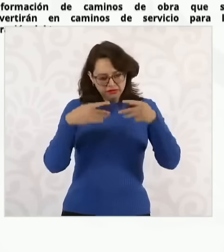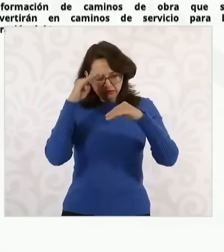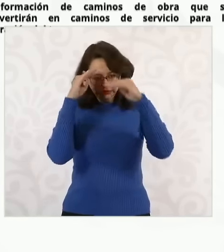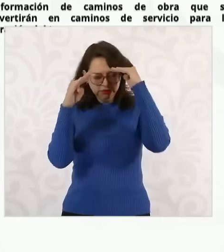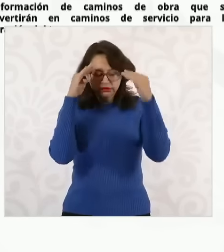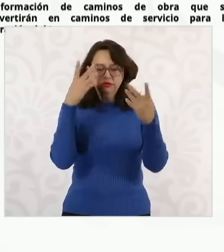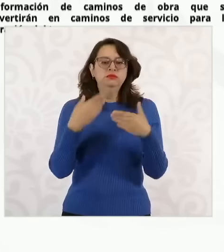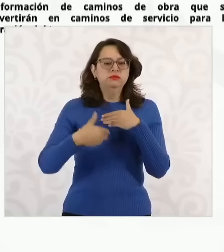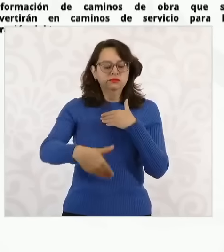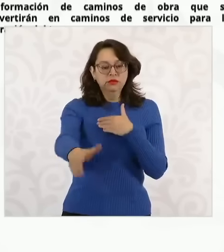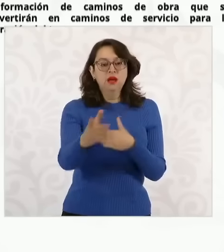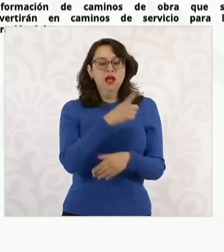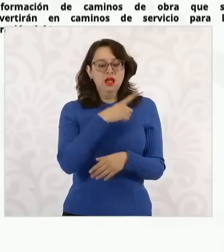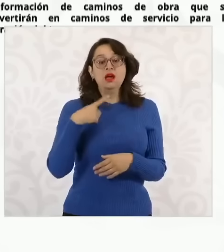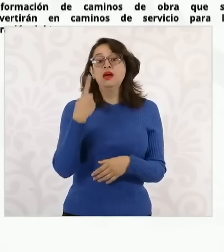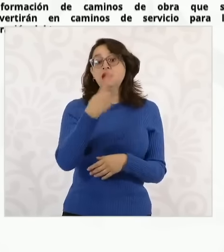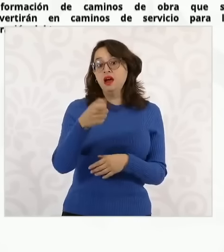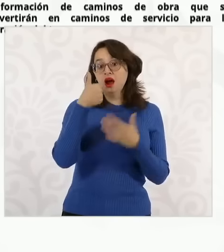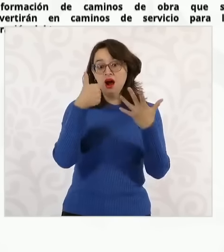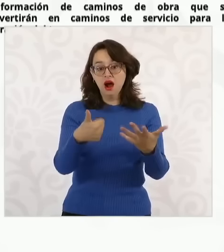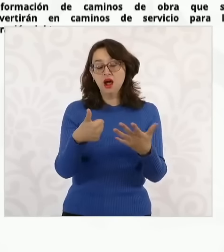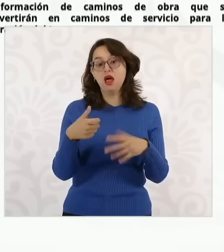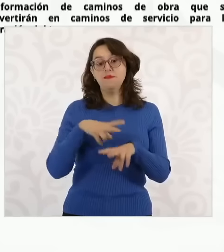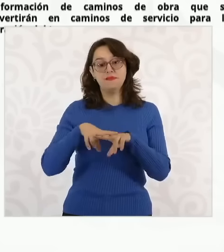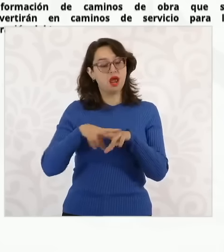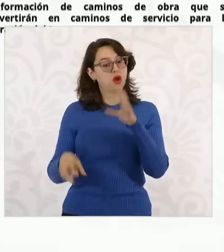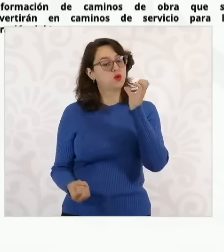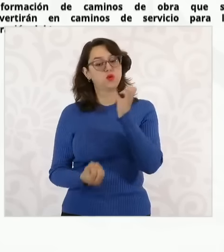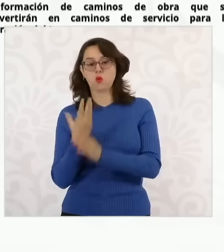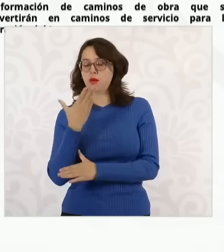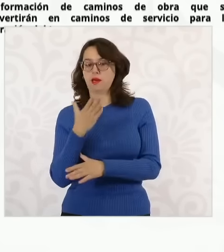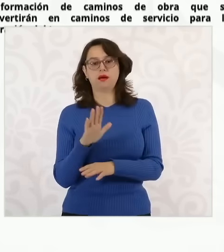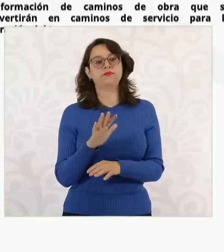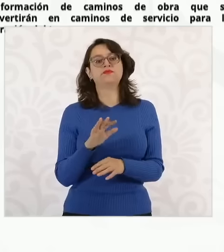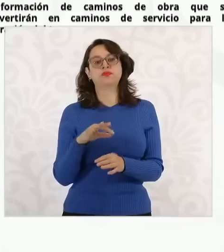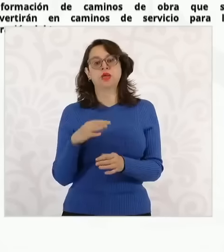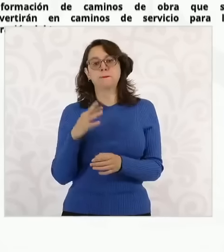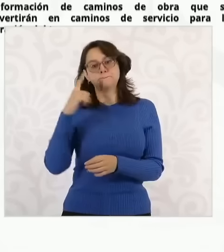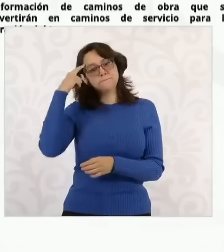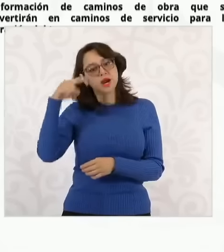bueno, también habrá 106 km de vía totalmente nueva que nos permite mejorar la velocidad,